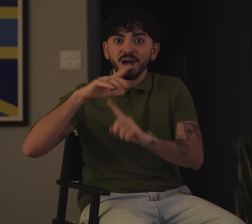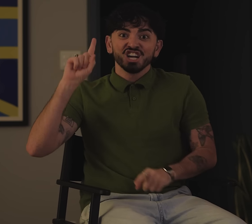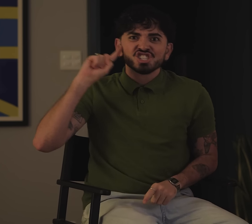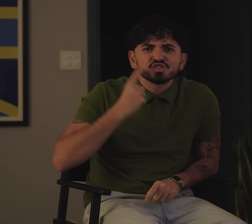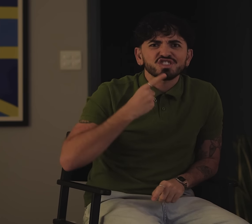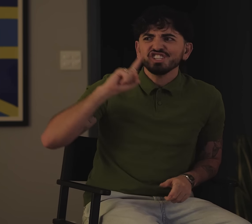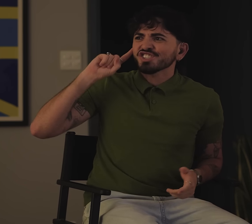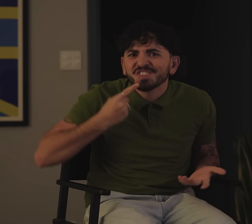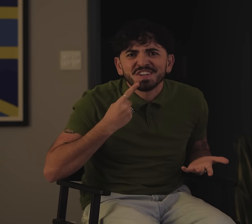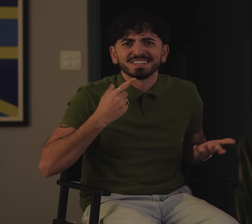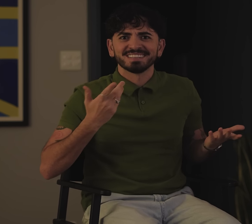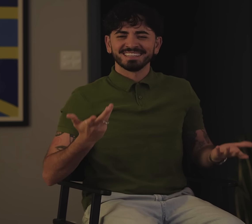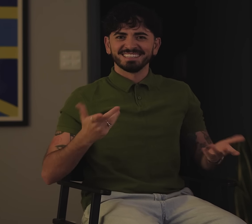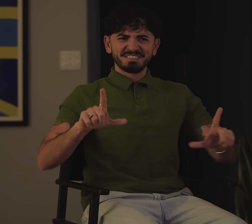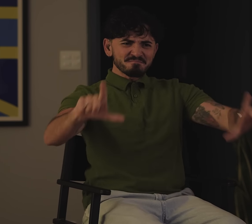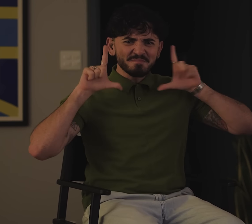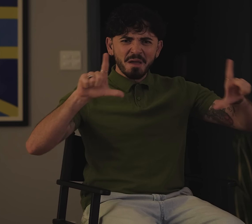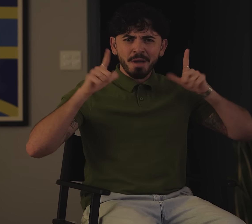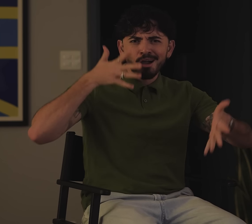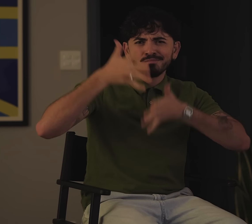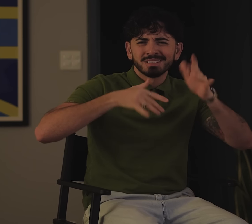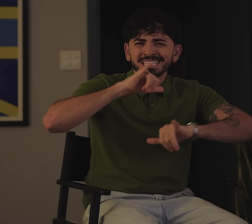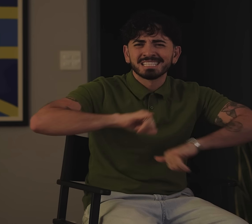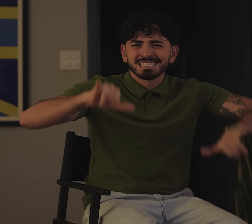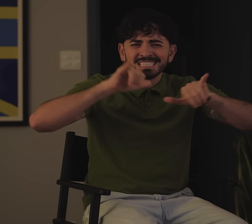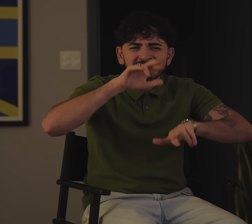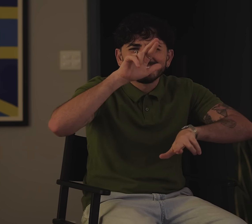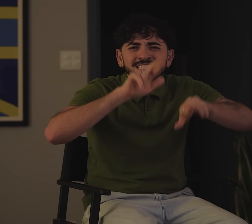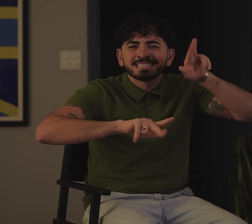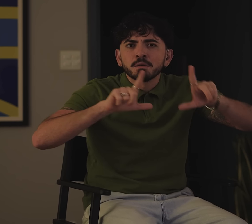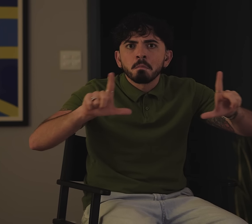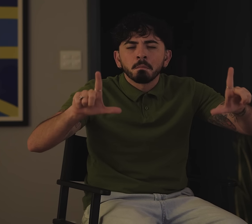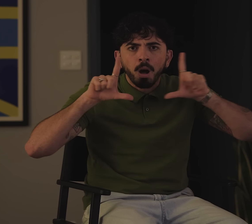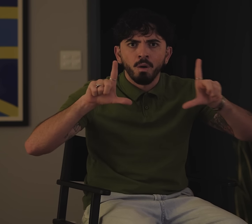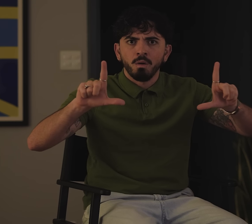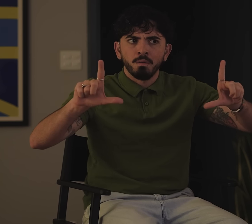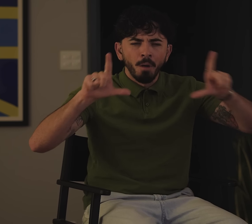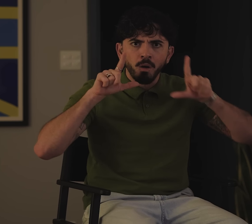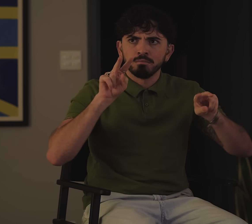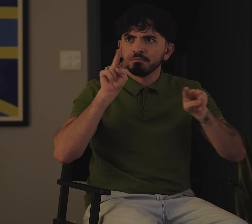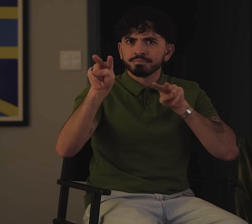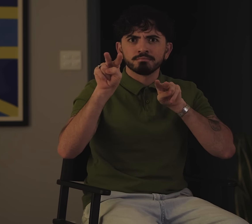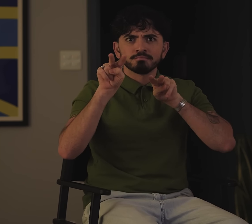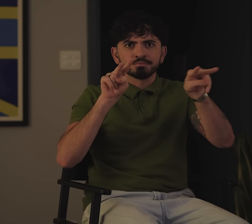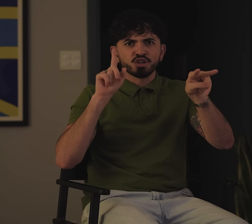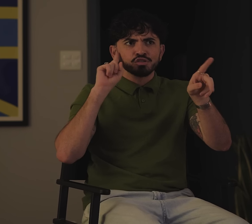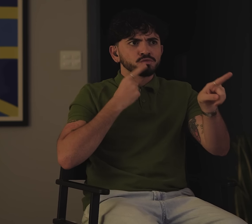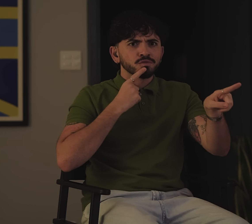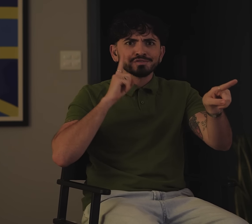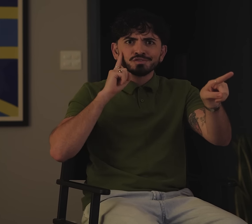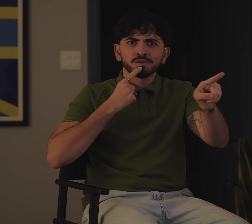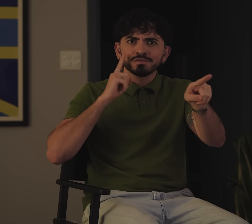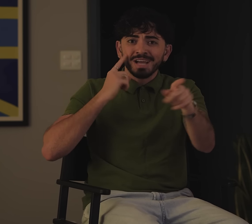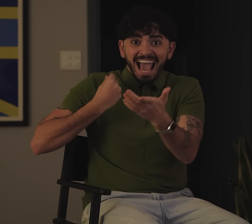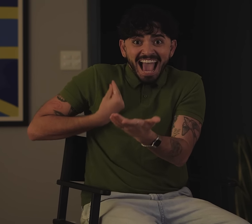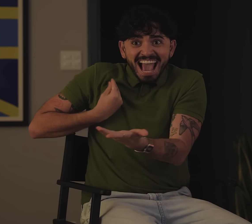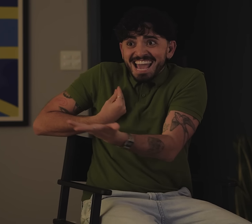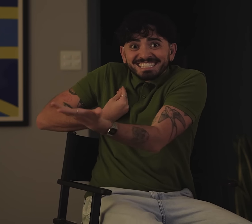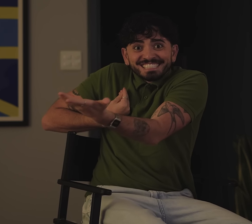Com tantas pessoas surdas em seu protagonismo, também conhecemos muitas outras pessoas surdas…